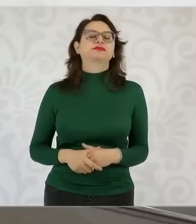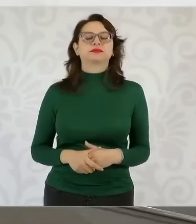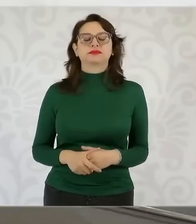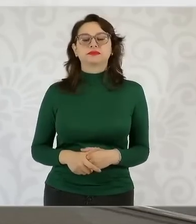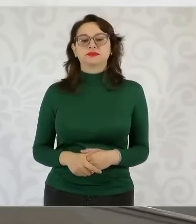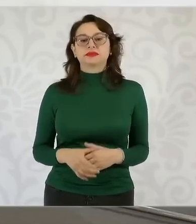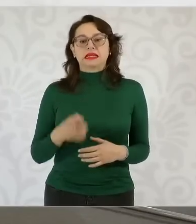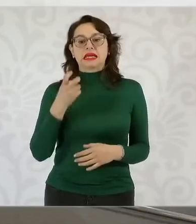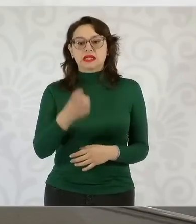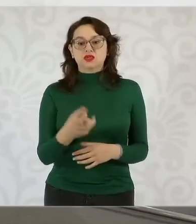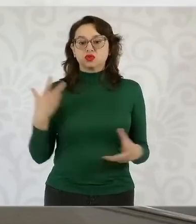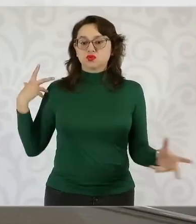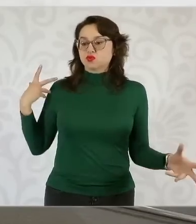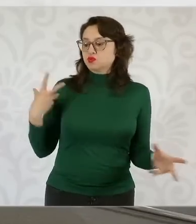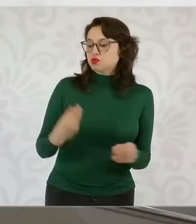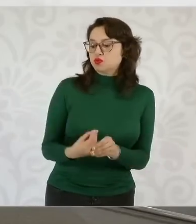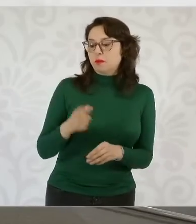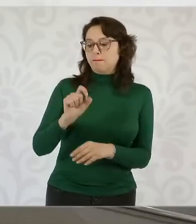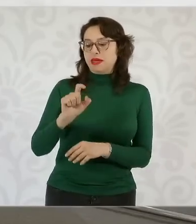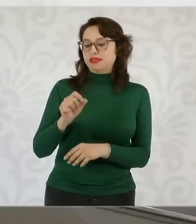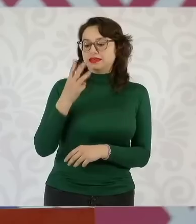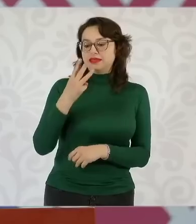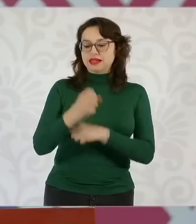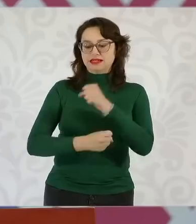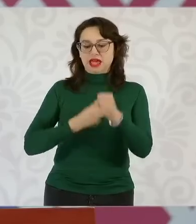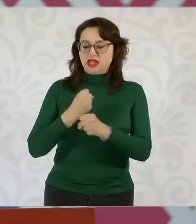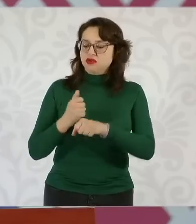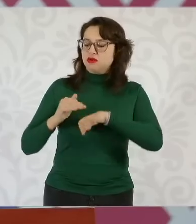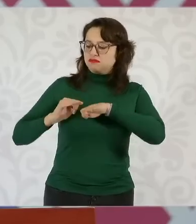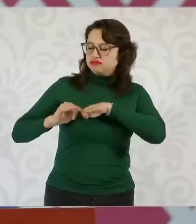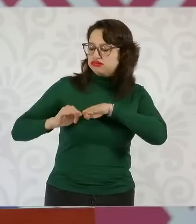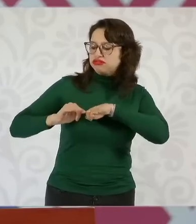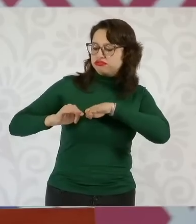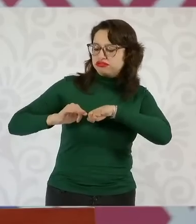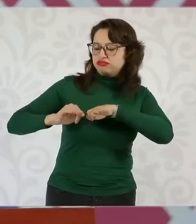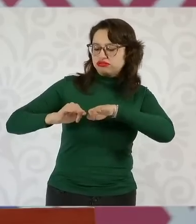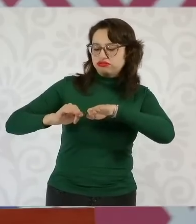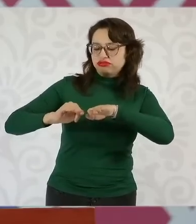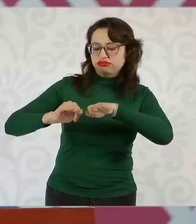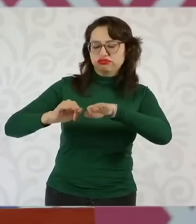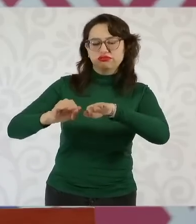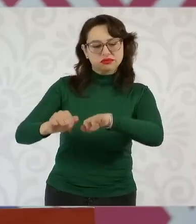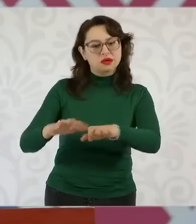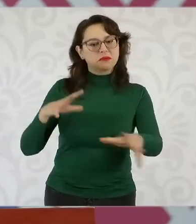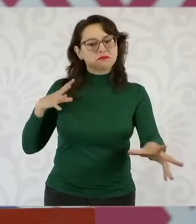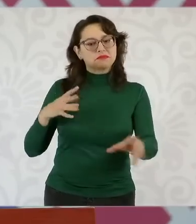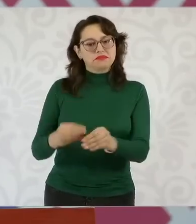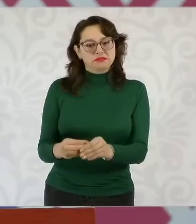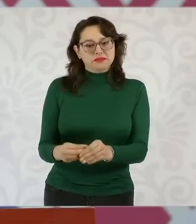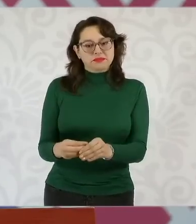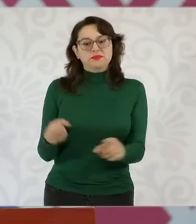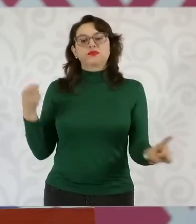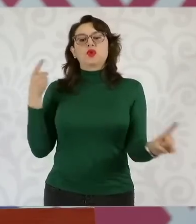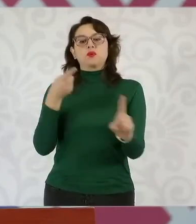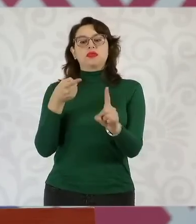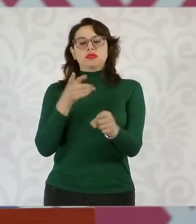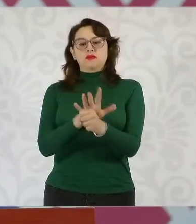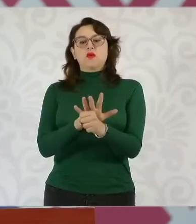trabajando por más de 23 años lo que tenemos como objetivo es brindar lo mejor para apoyar